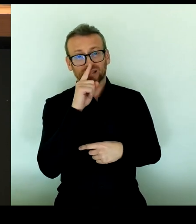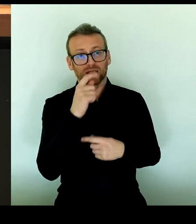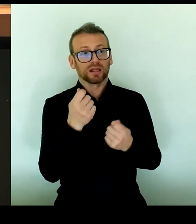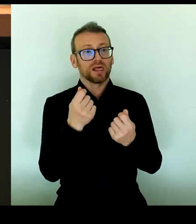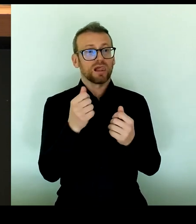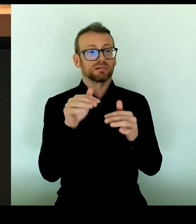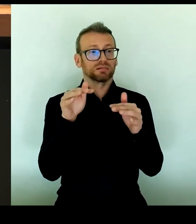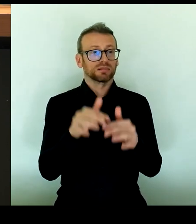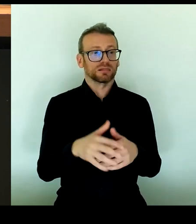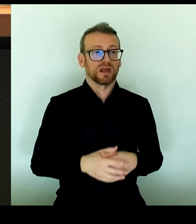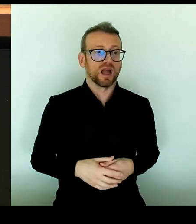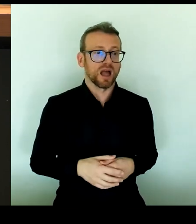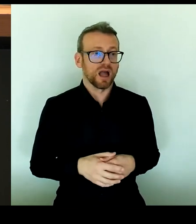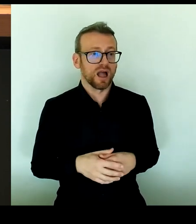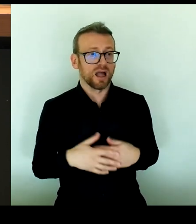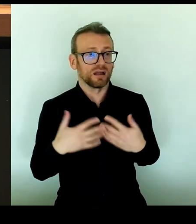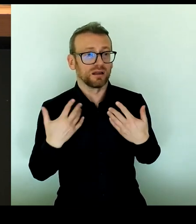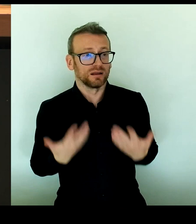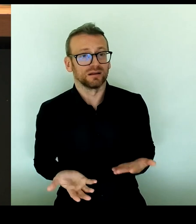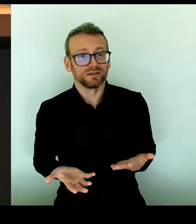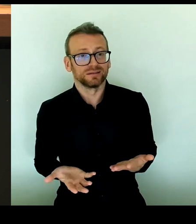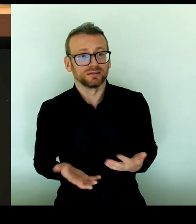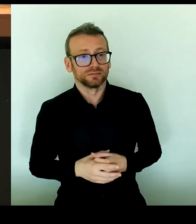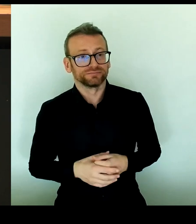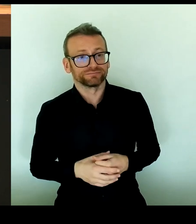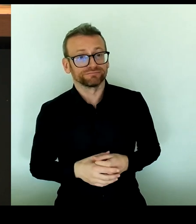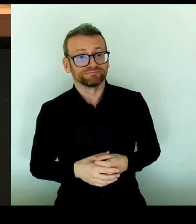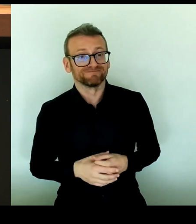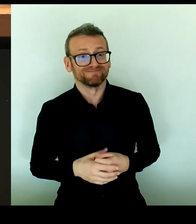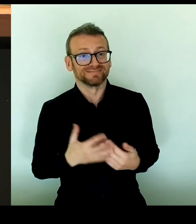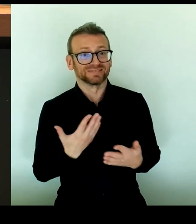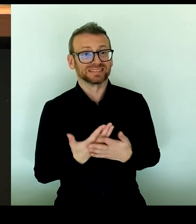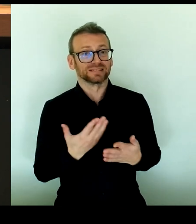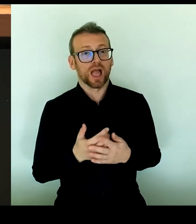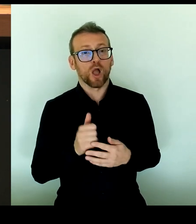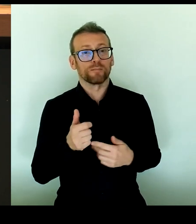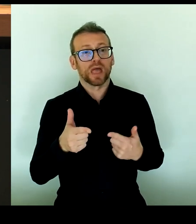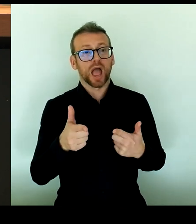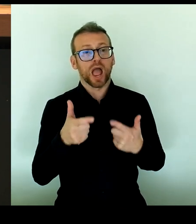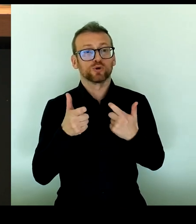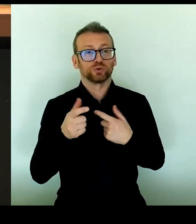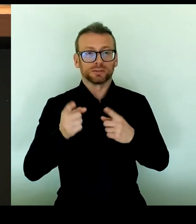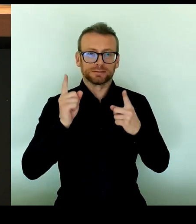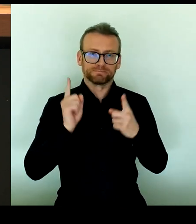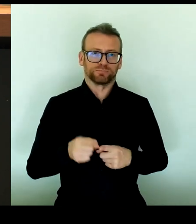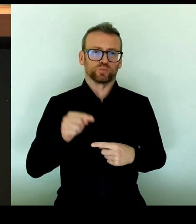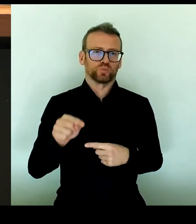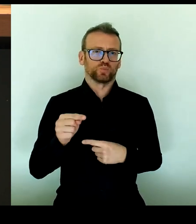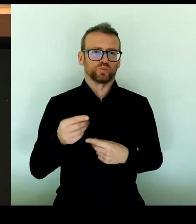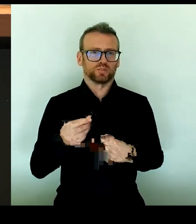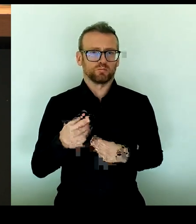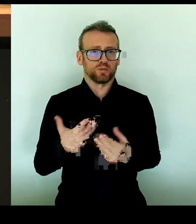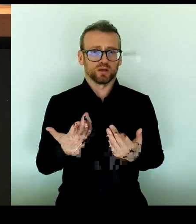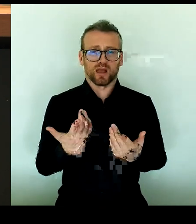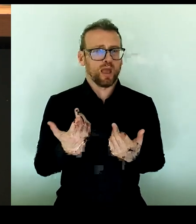Vollalimentierung der Kunst nunmehr auch durch Räume. Kunstförderung ja, auch durch Räume,